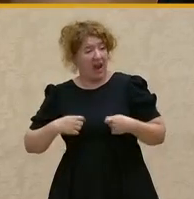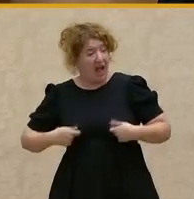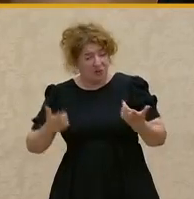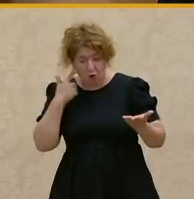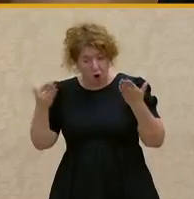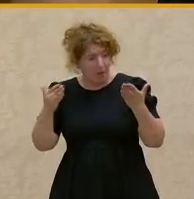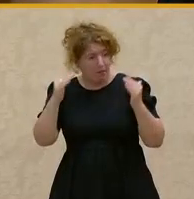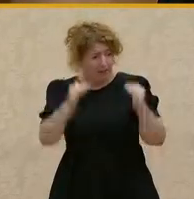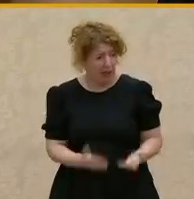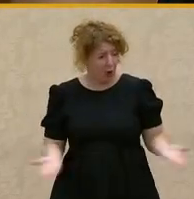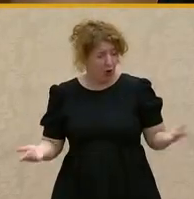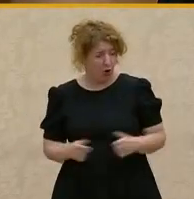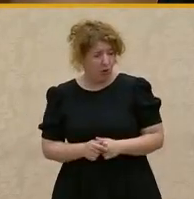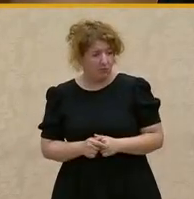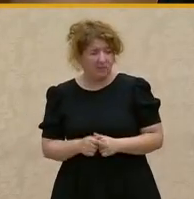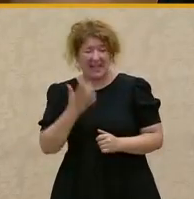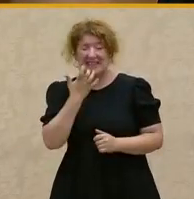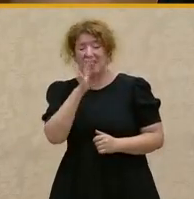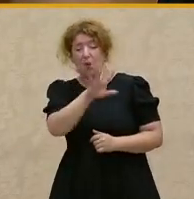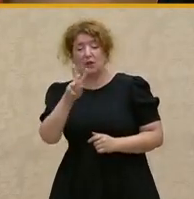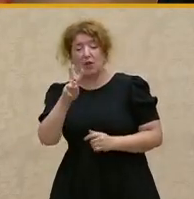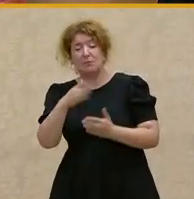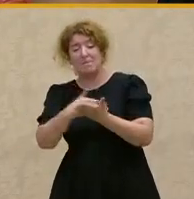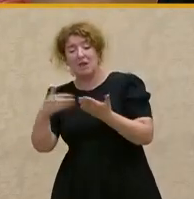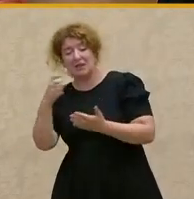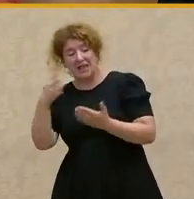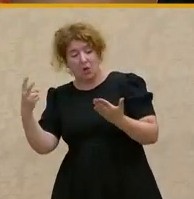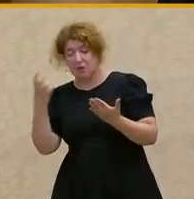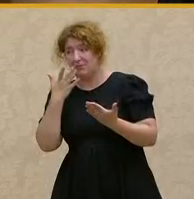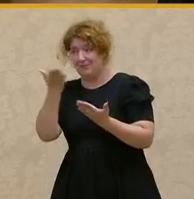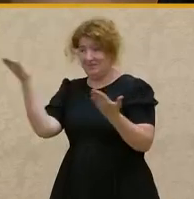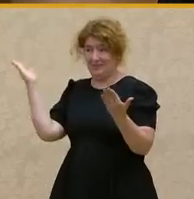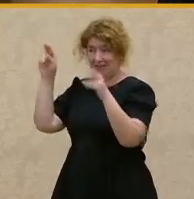habría una diferencia de unos 52 millones de euros frente a los servicios institucionalizados